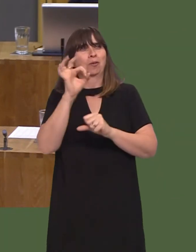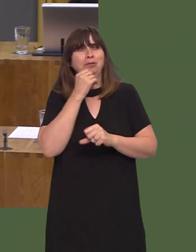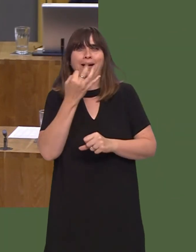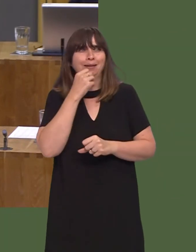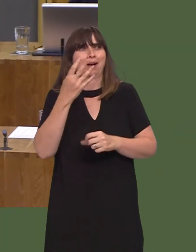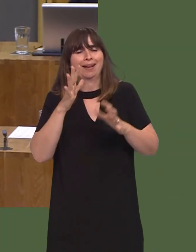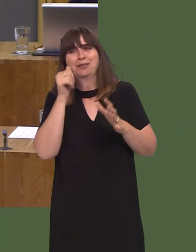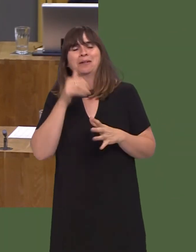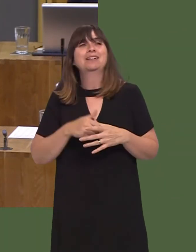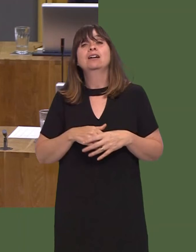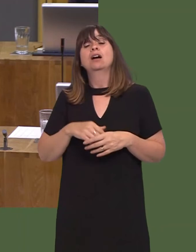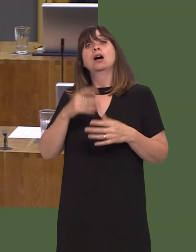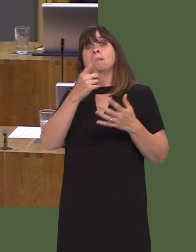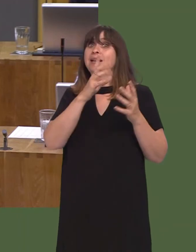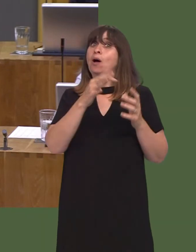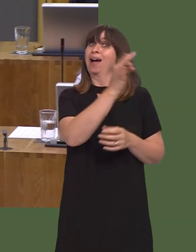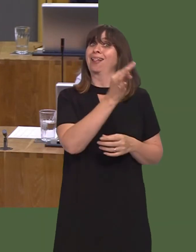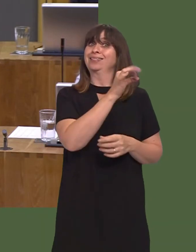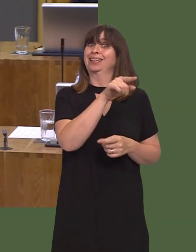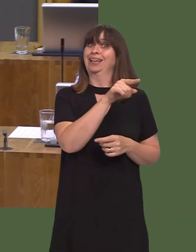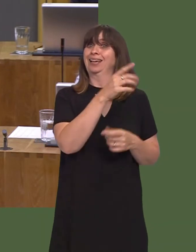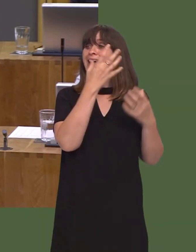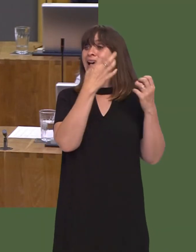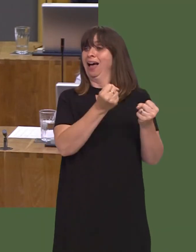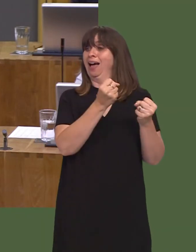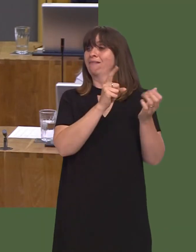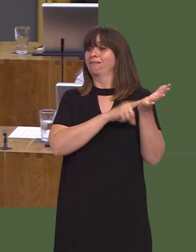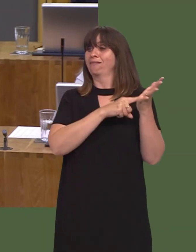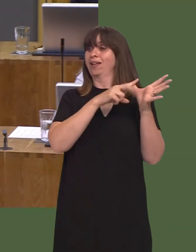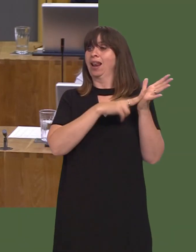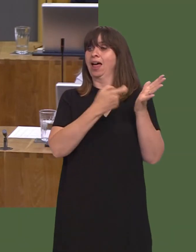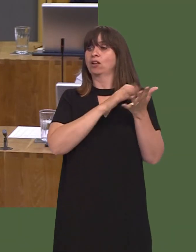hwn oedd sicrhau ein bod niín gwybod faint o gofebau oedd yna, achos nid oedd gan neb rhestr ac nid oedd neb yn gwybod ble yn gwmws yr oedden nhw. Ond beth sydd wedi digwydd